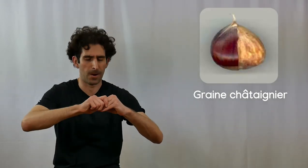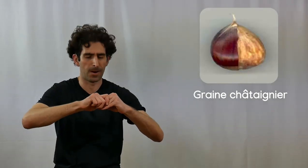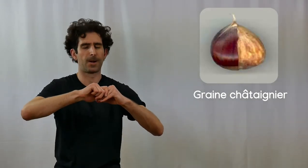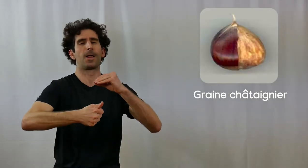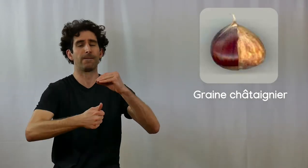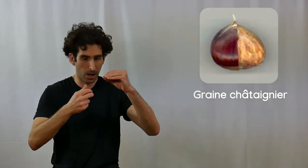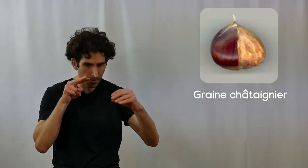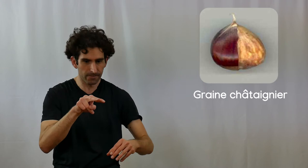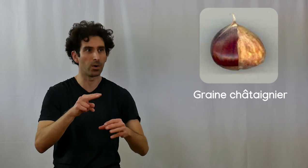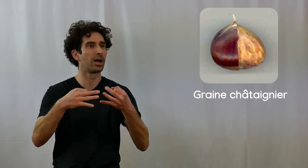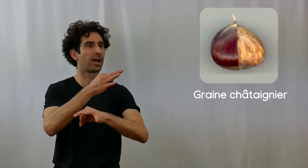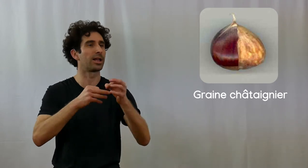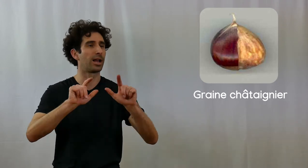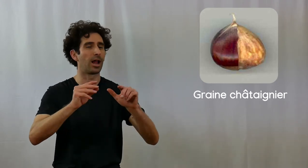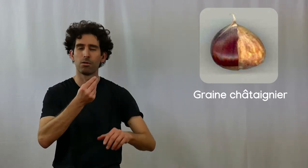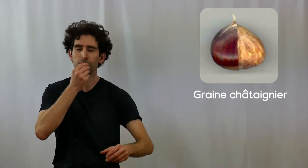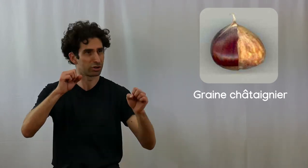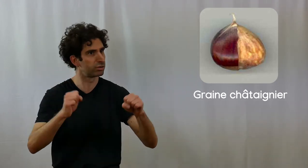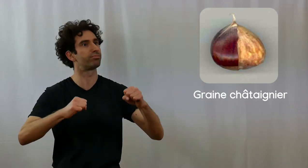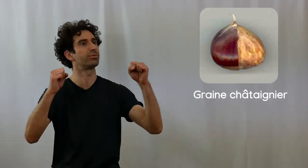contient une graine qu'on peut manger.